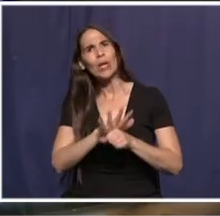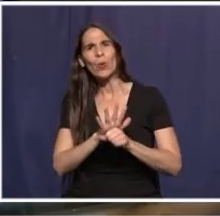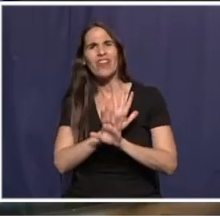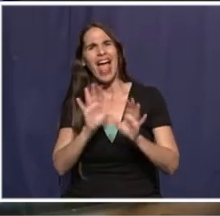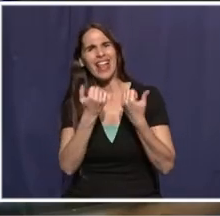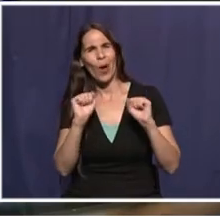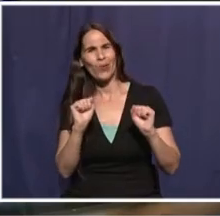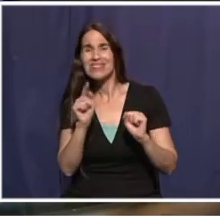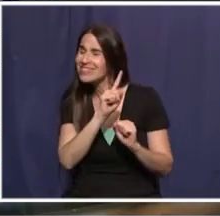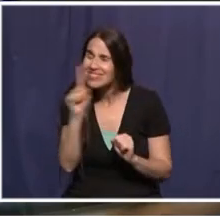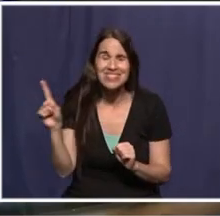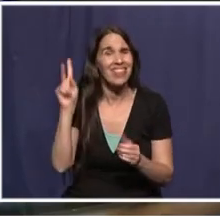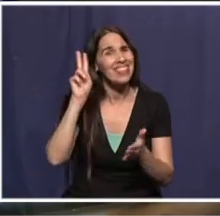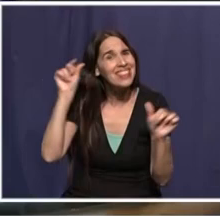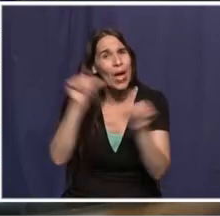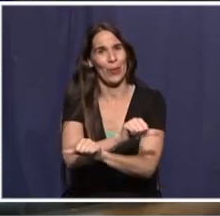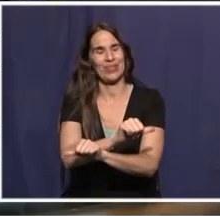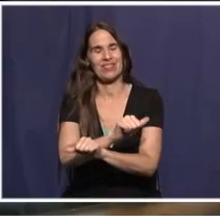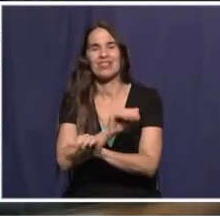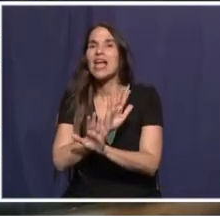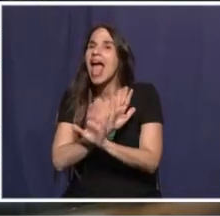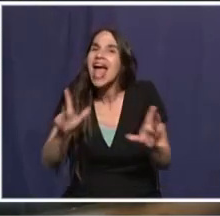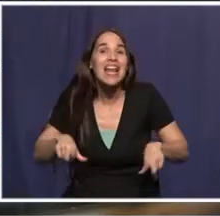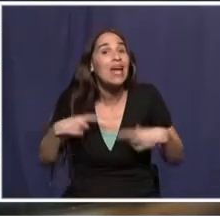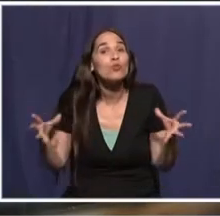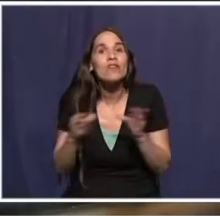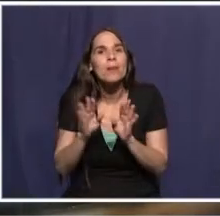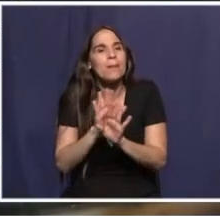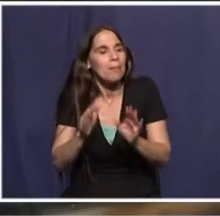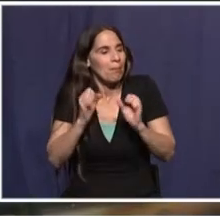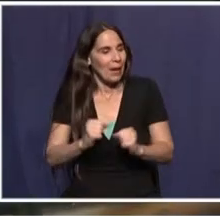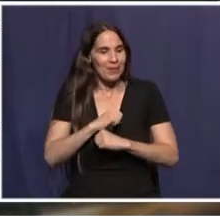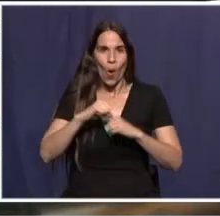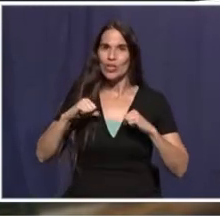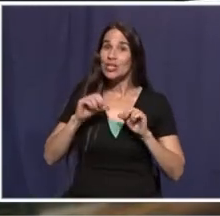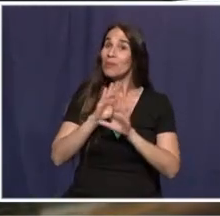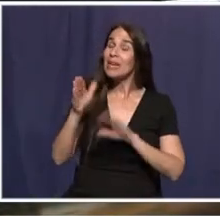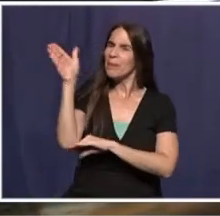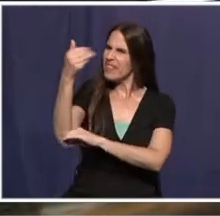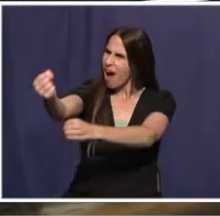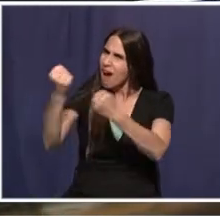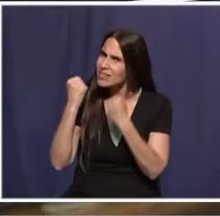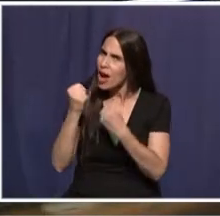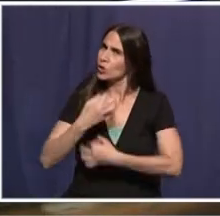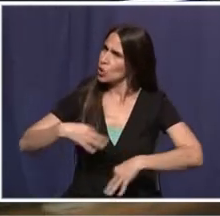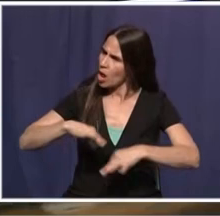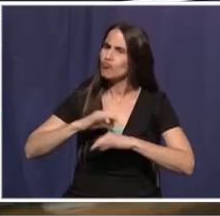בעיני זה בדיוק להפך. برأيي الأمر هو العكس تماما. אין ולא יהיו חיים משותפים בלי ביטחון אישי. لا توجد ولن تكون حياة مشتركة بدون أمان شخصي، בלי מדינה חזקה שלה המונופול על הפעלת כוח. بدون دولة قوية هي وحدها يحق لها استخدام القوة.